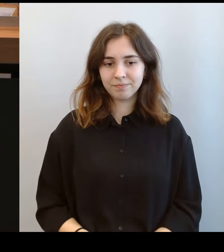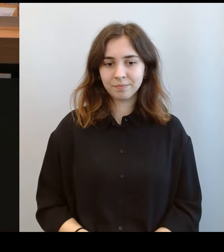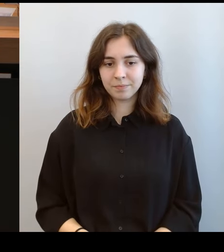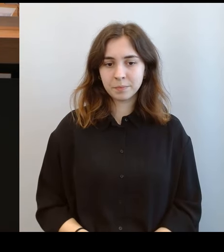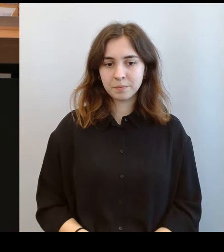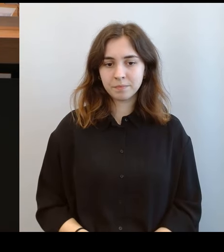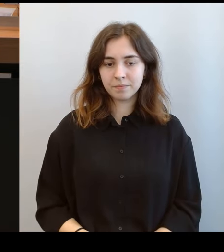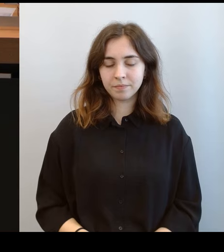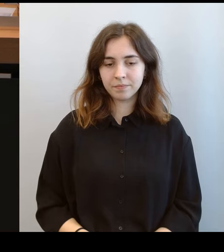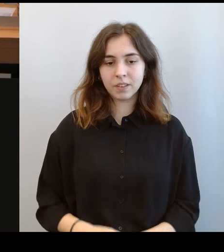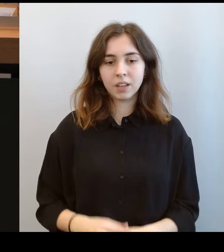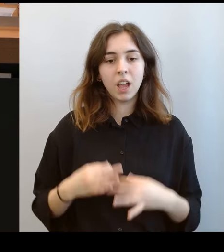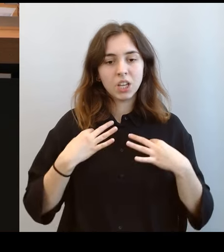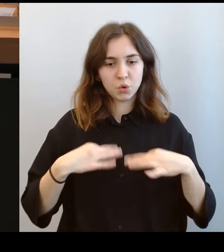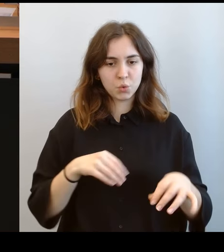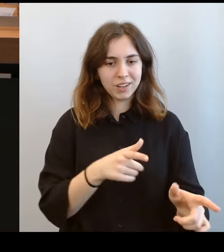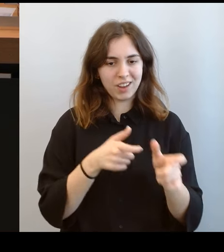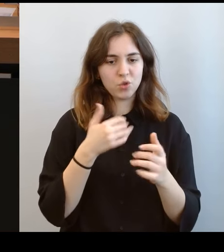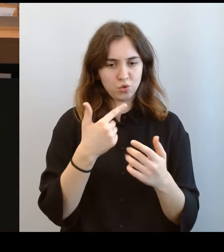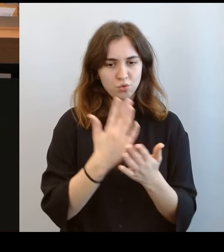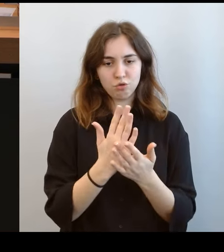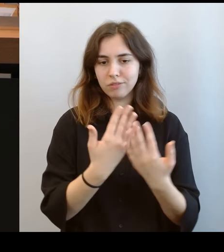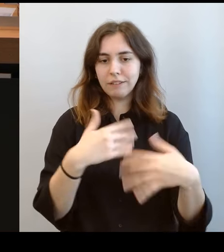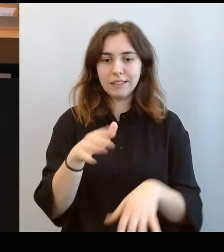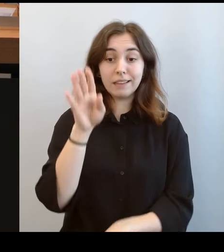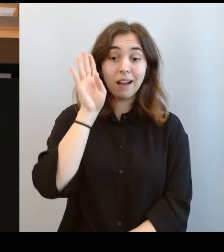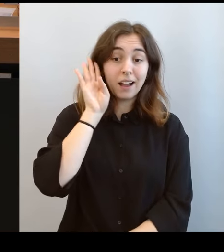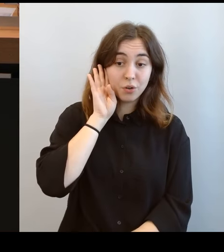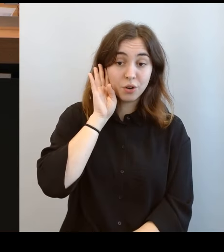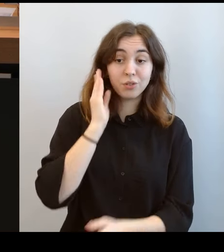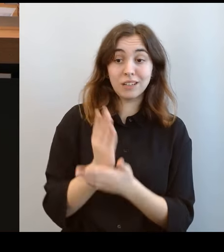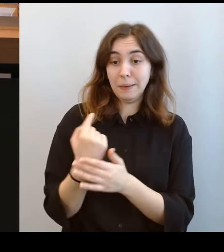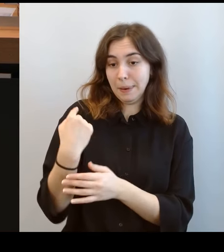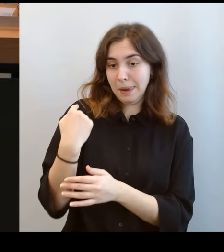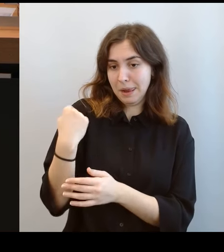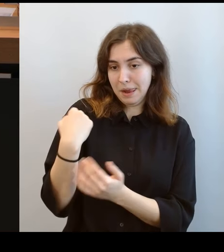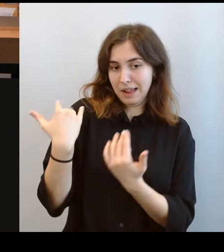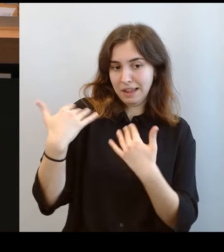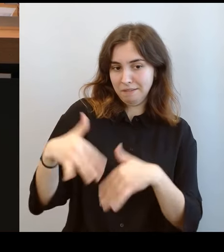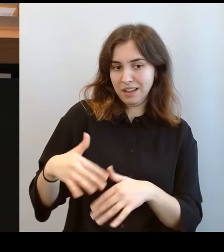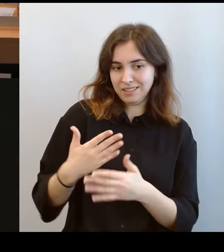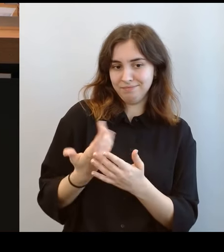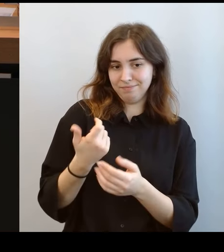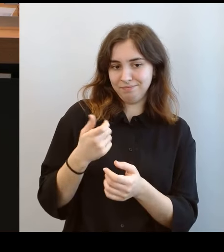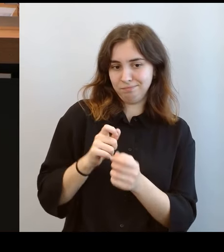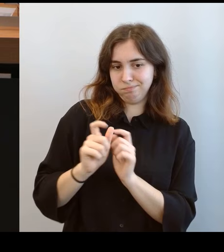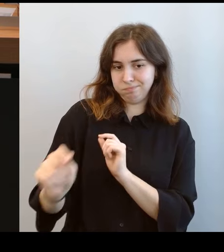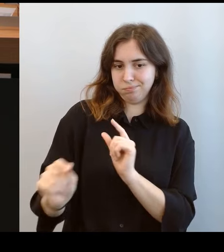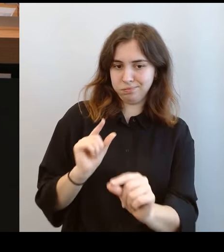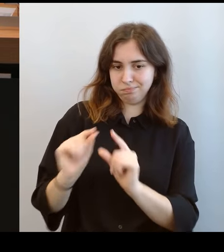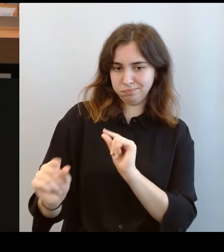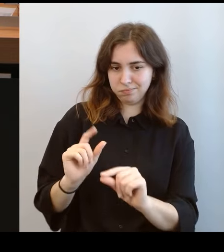auch gezeigt, und jetzt noch einmal der jüngste Ausbruch, dass dort viele Aufgaben mittlerweile aufgrund des Personalmangels an private